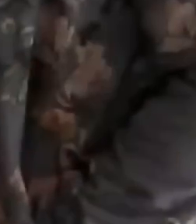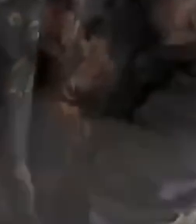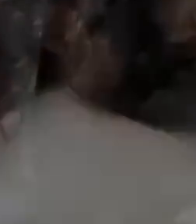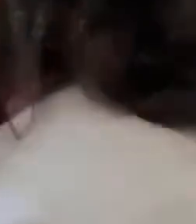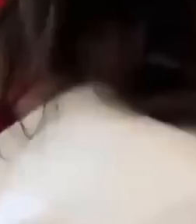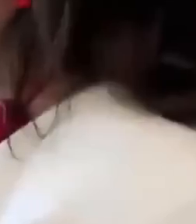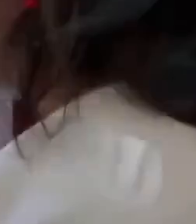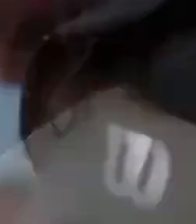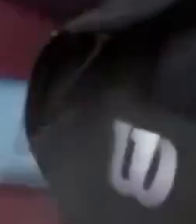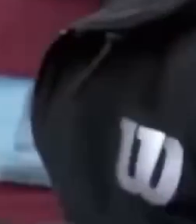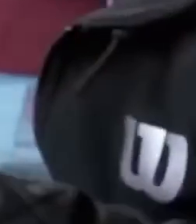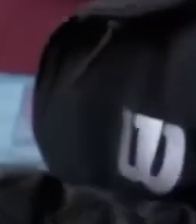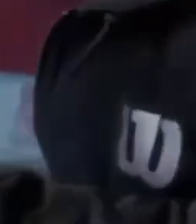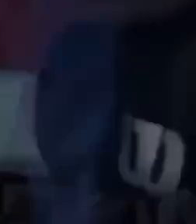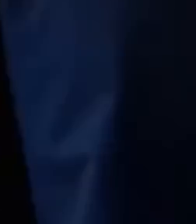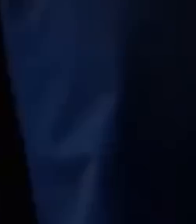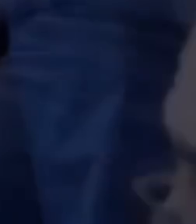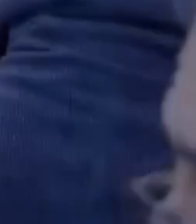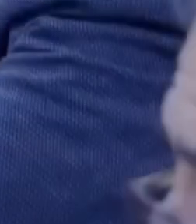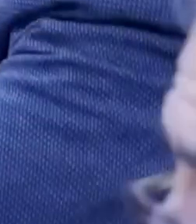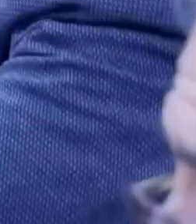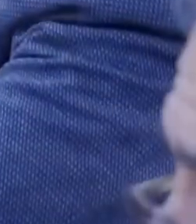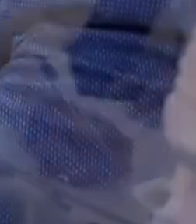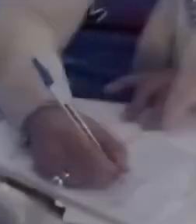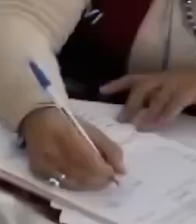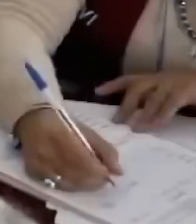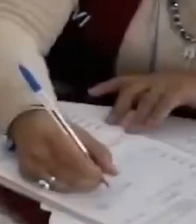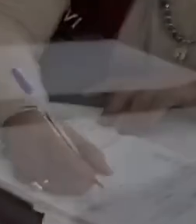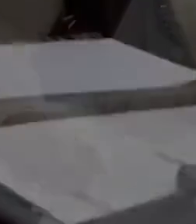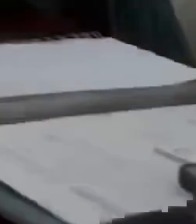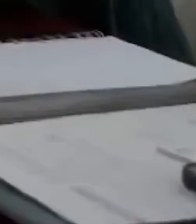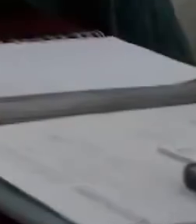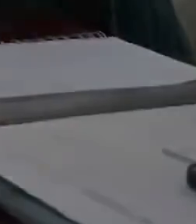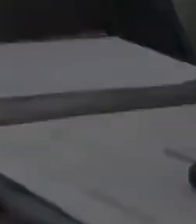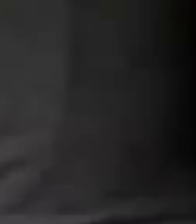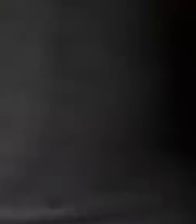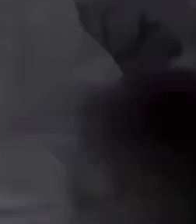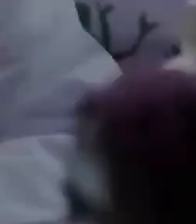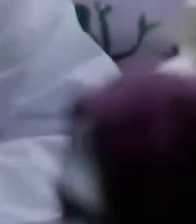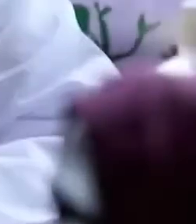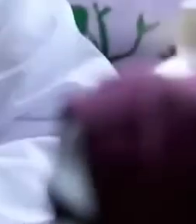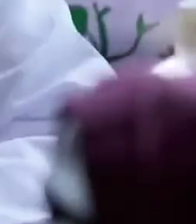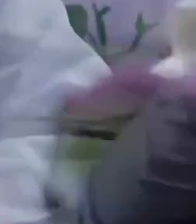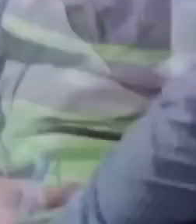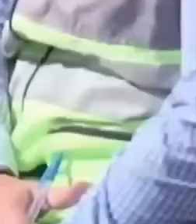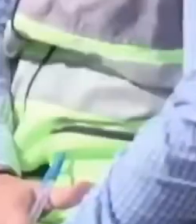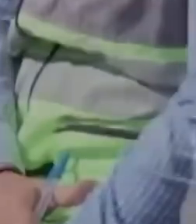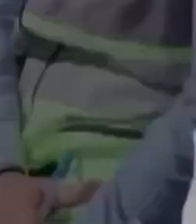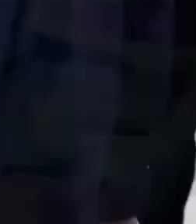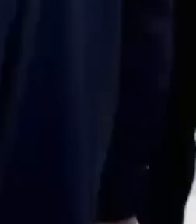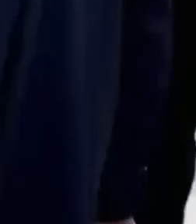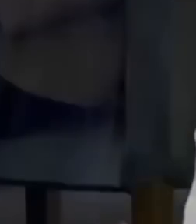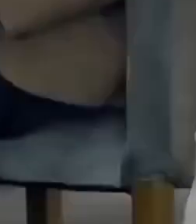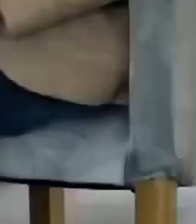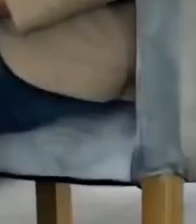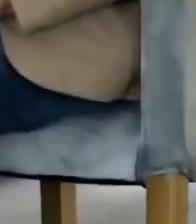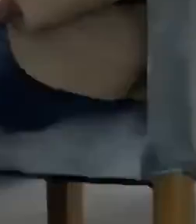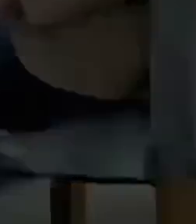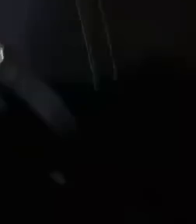no de escritorio así se vivió este informe de actividades estos primeros 100 días escuchemos